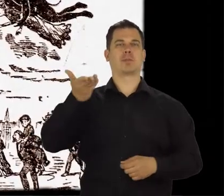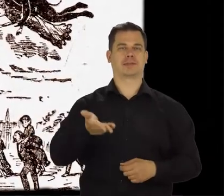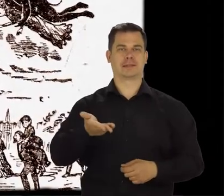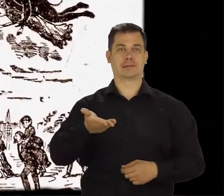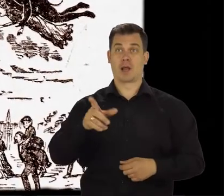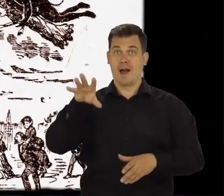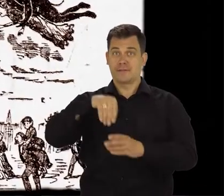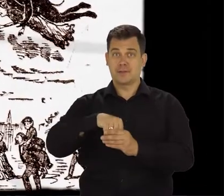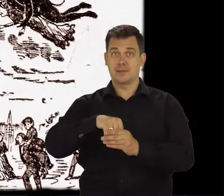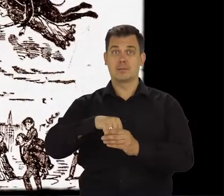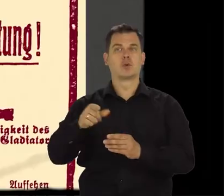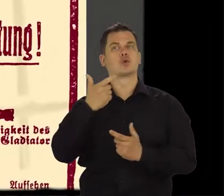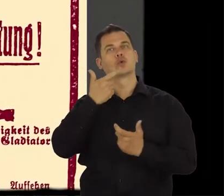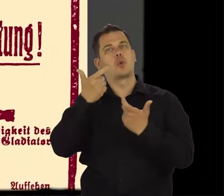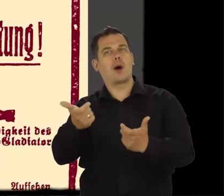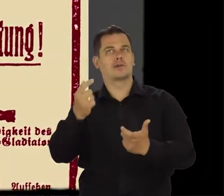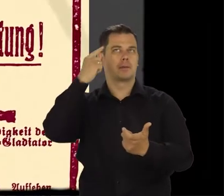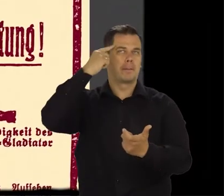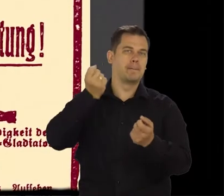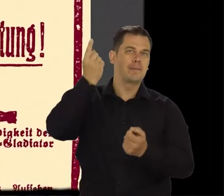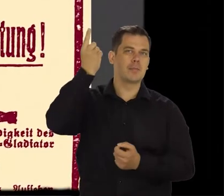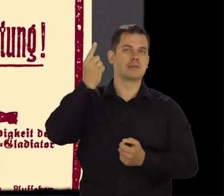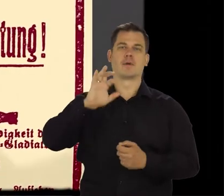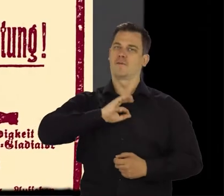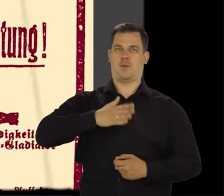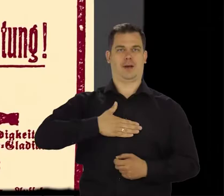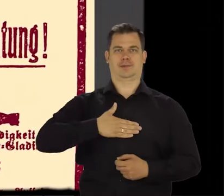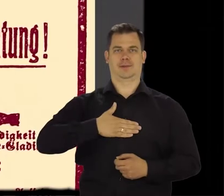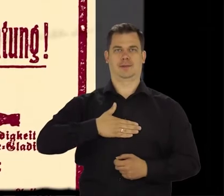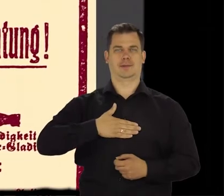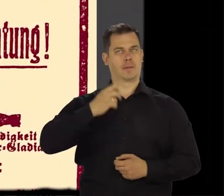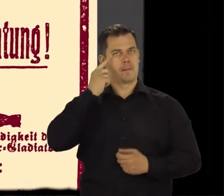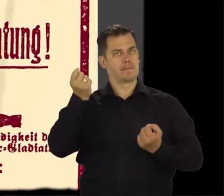w ramach której aktorzy zgłaszali i realizowali własne propozycje sceniczne,